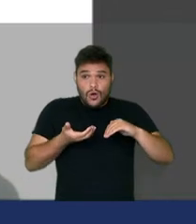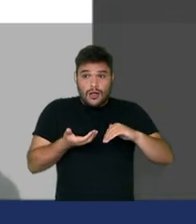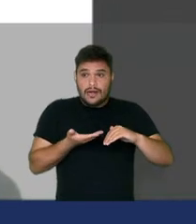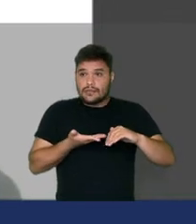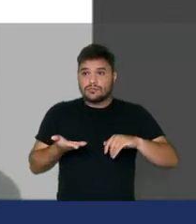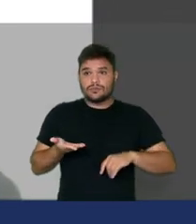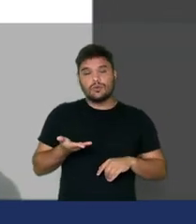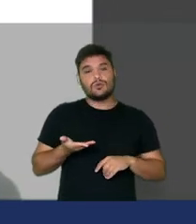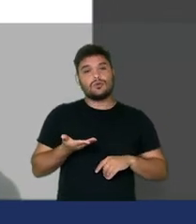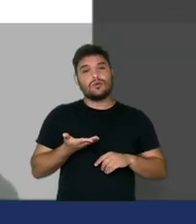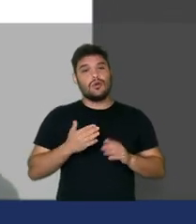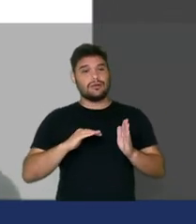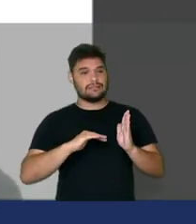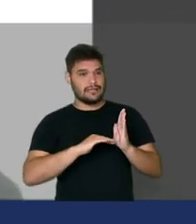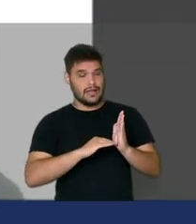É UM TRABALHO QUE A CÂMARA FEDERAL, QUE O CONGRESSO